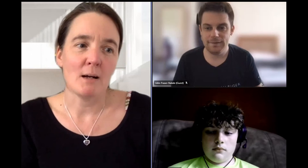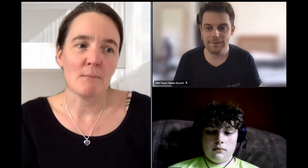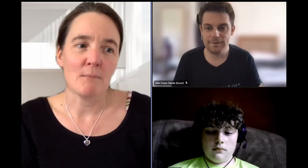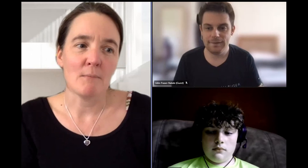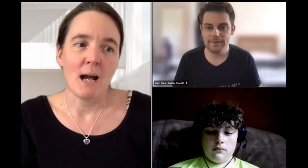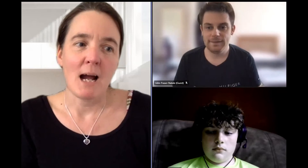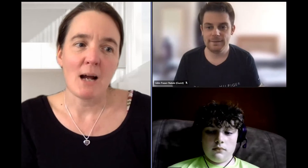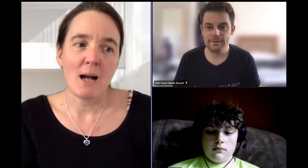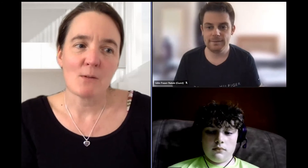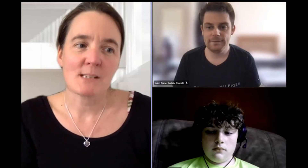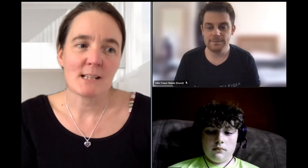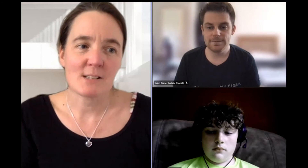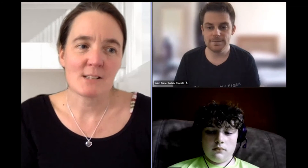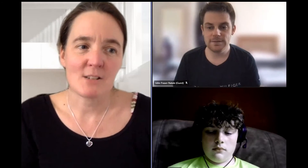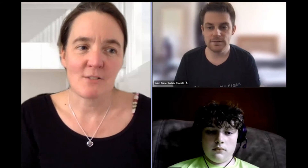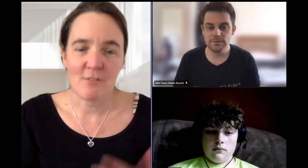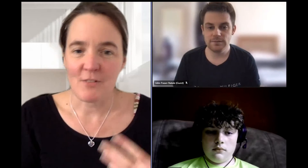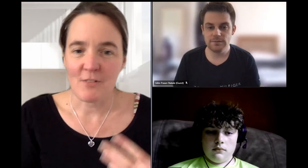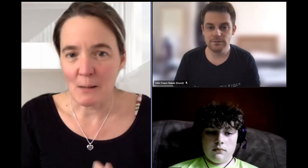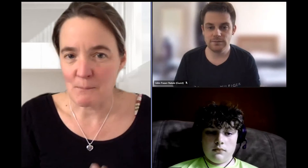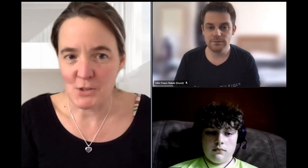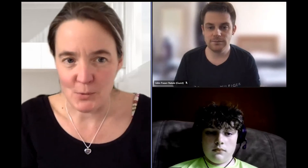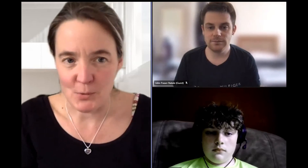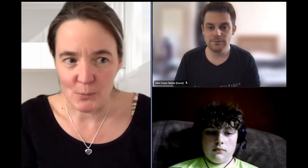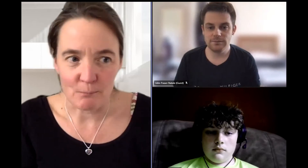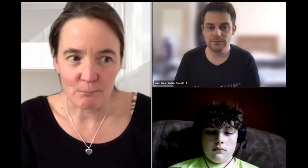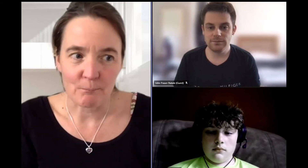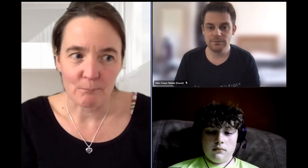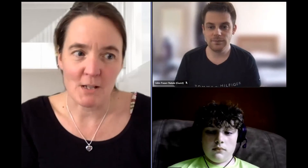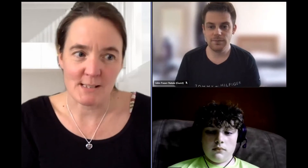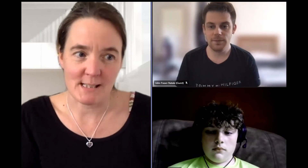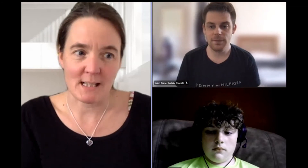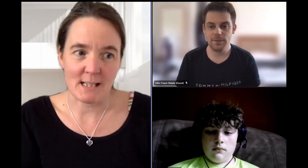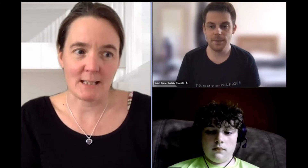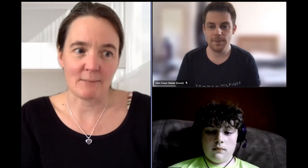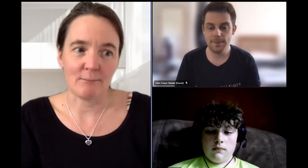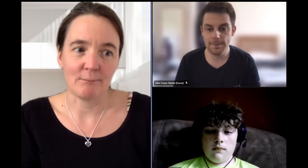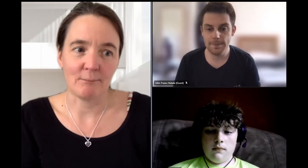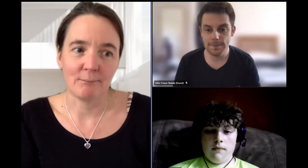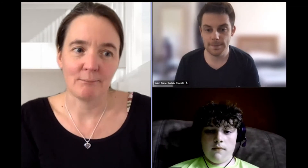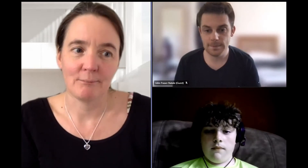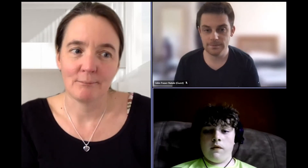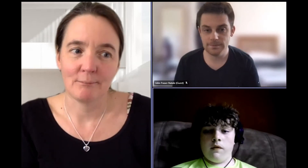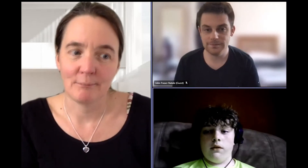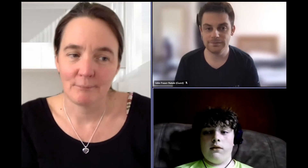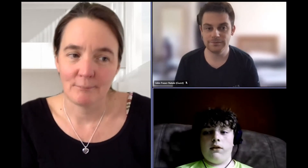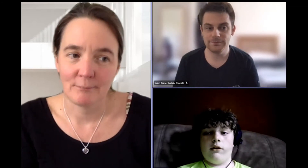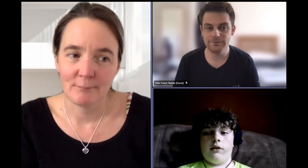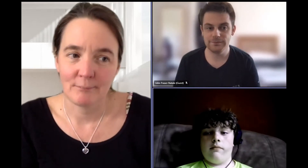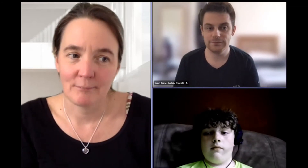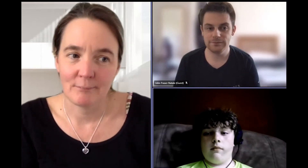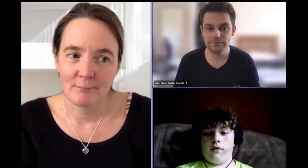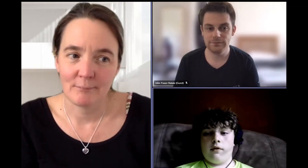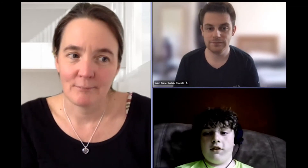sut mae hynny wedi dy helpu di yn bersonol?